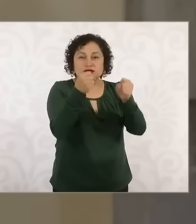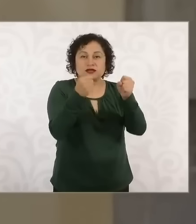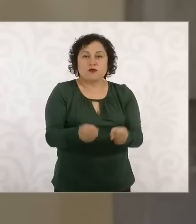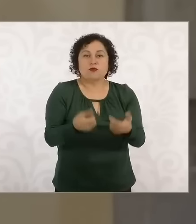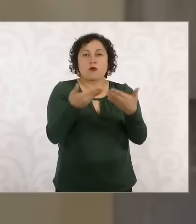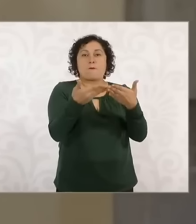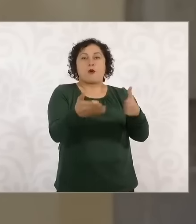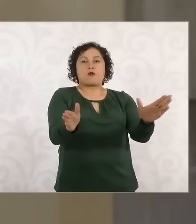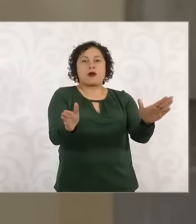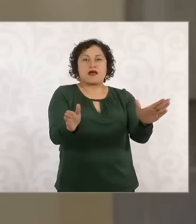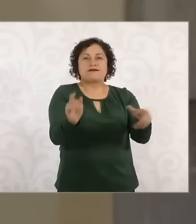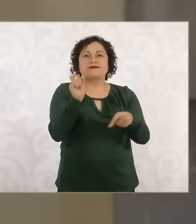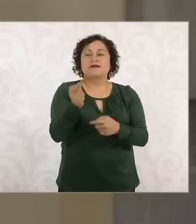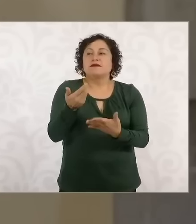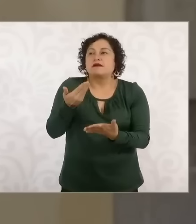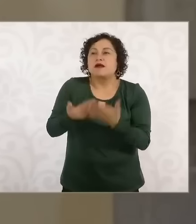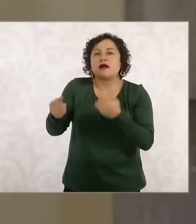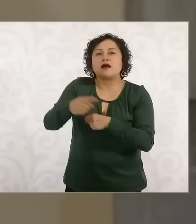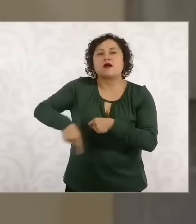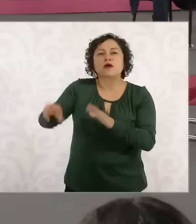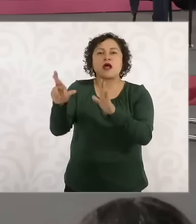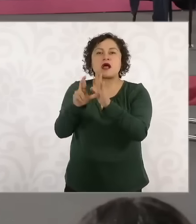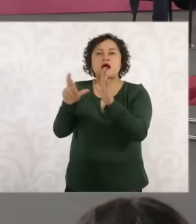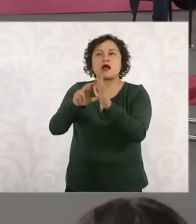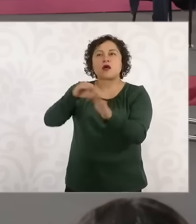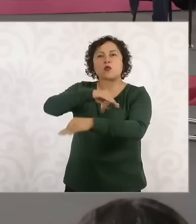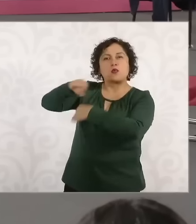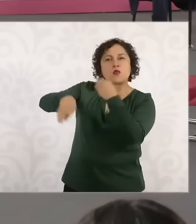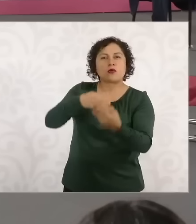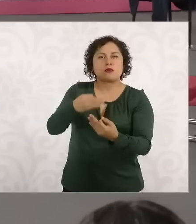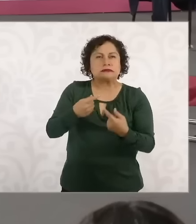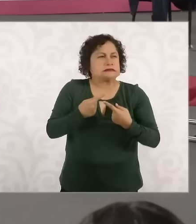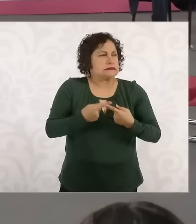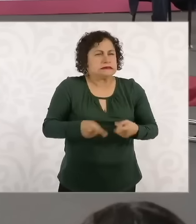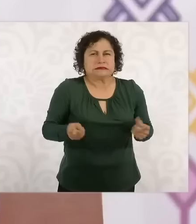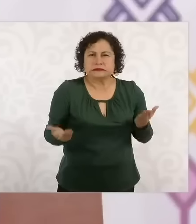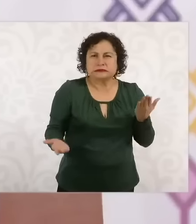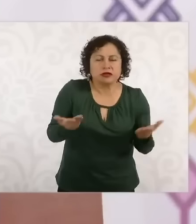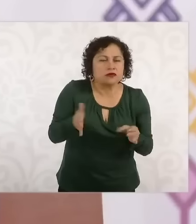nuevo proceso de la universalización. Primero, el Seguro Popular era para todos aquellos que